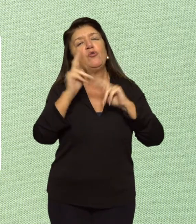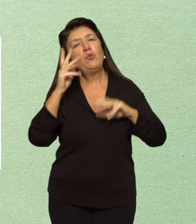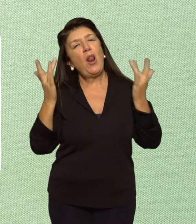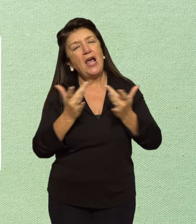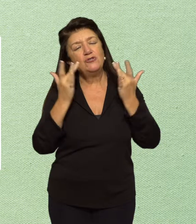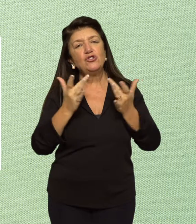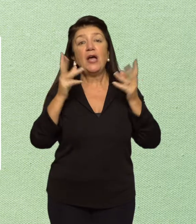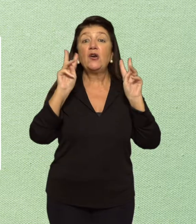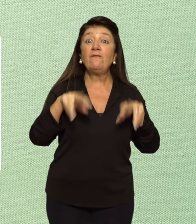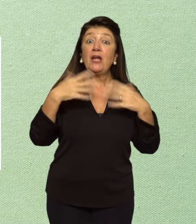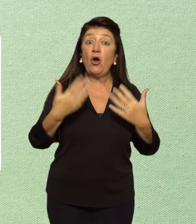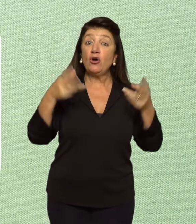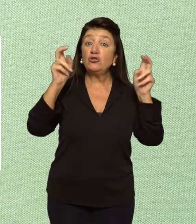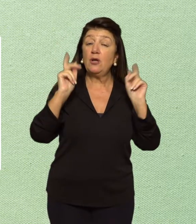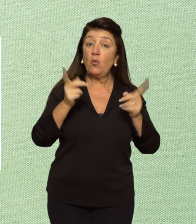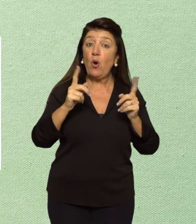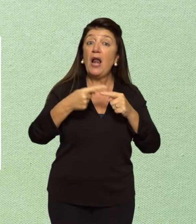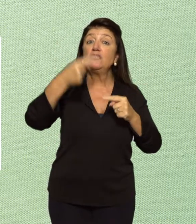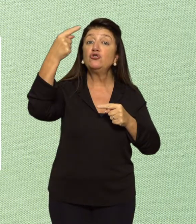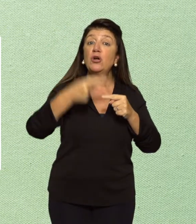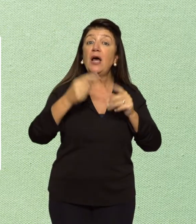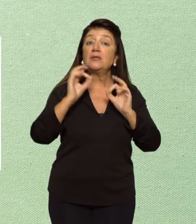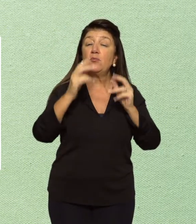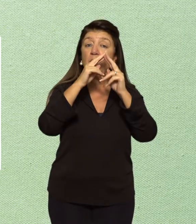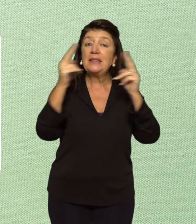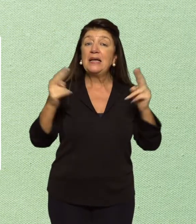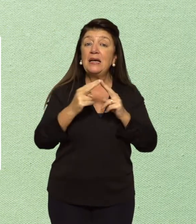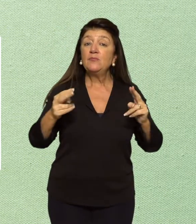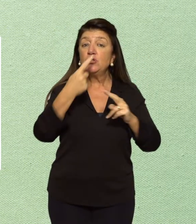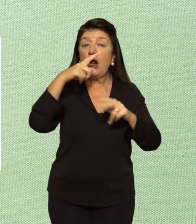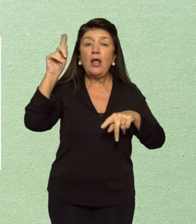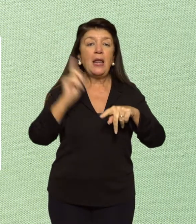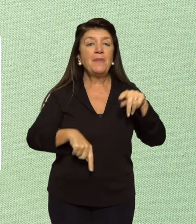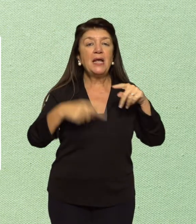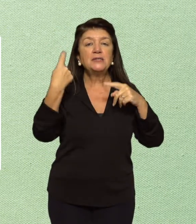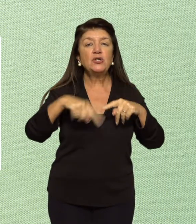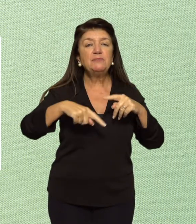giornata internazionale per l'eliminazione della violenza sulle donne, non è un tema leggerissimo,